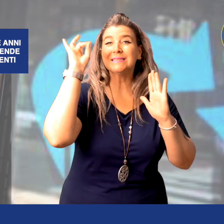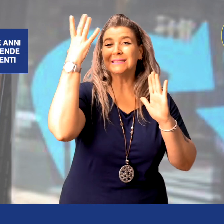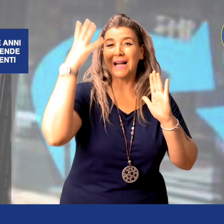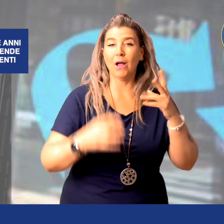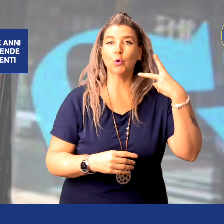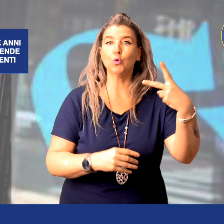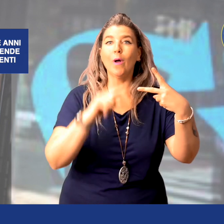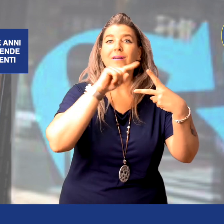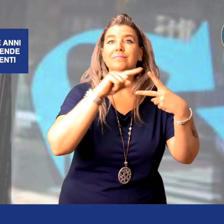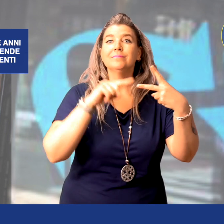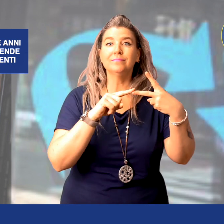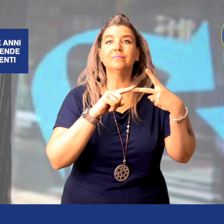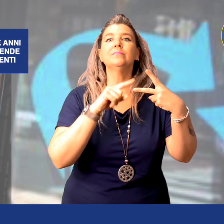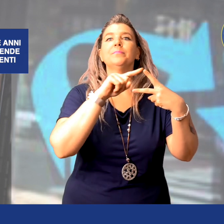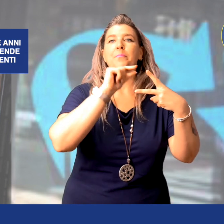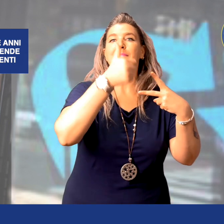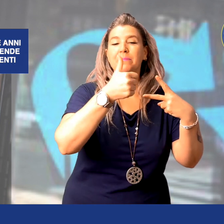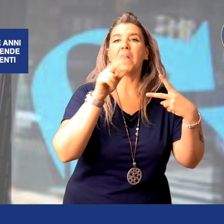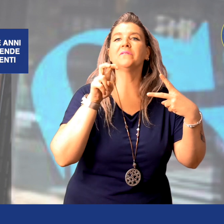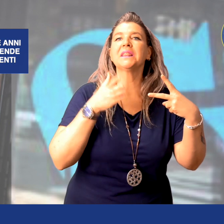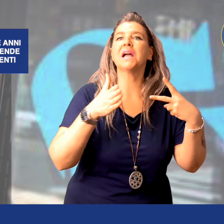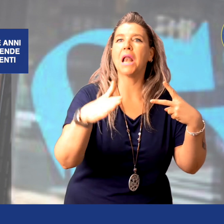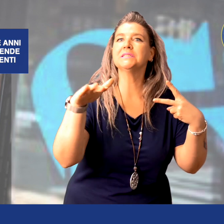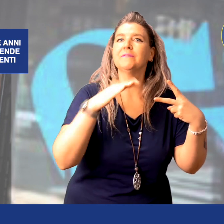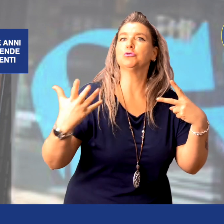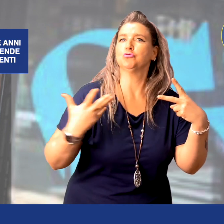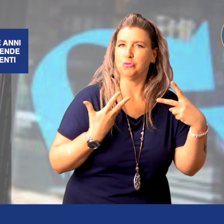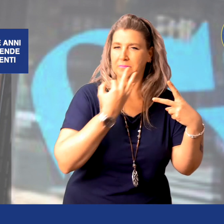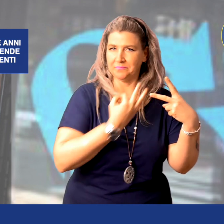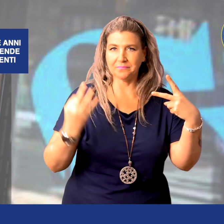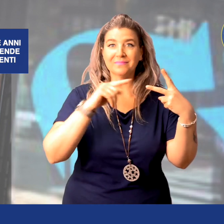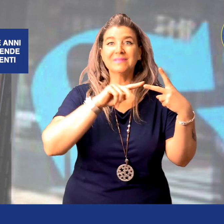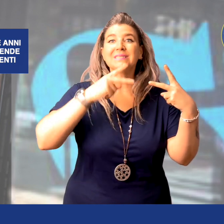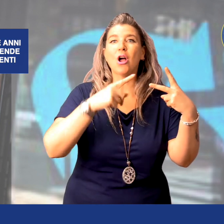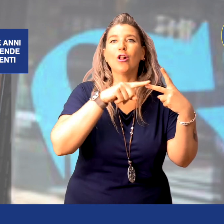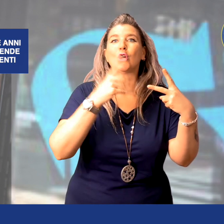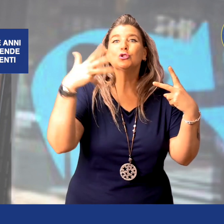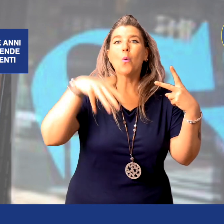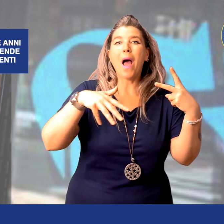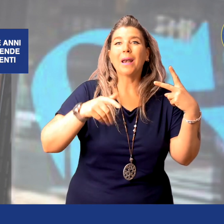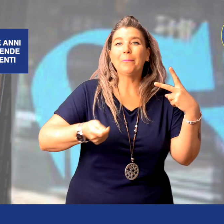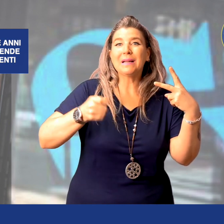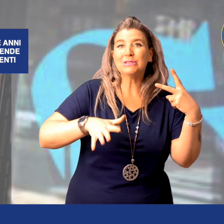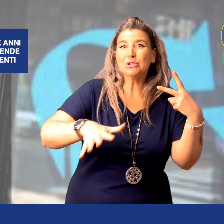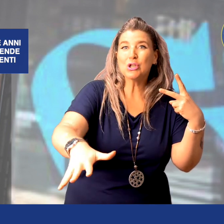Se il lavoratore ha 20 anni di contributi versati e mancano ancora 5 anni al